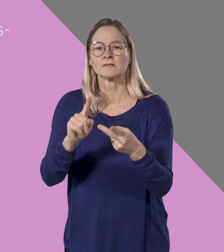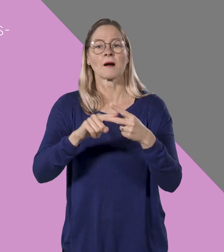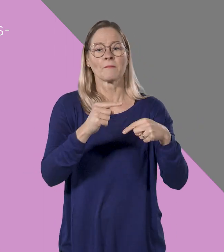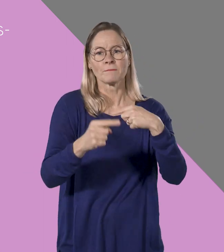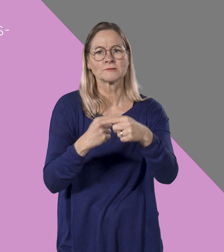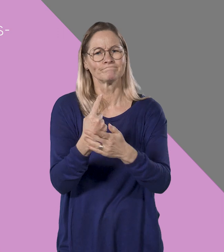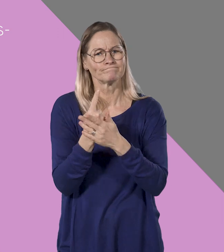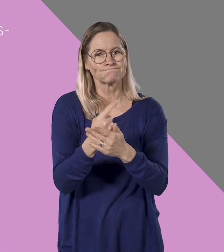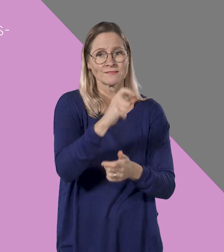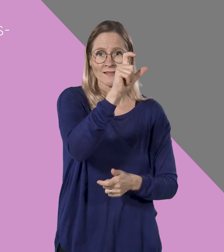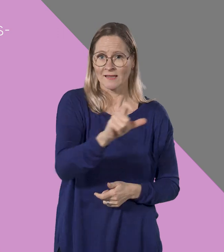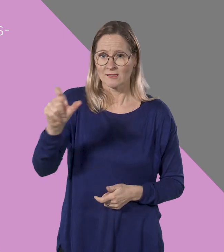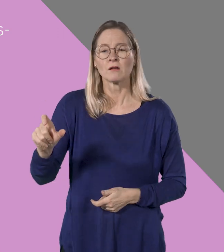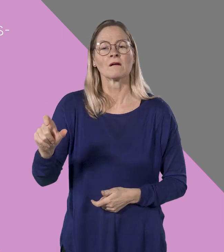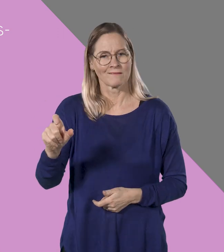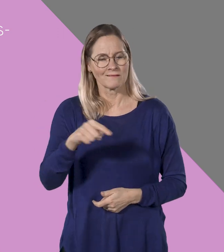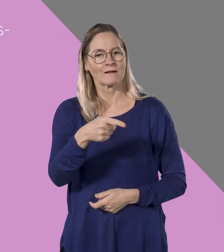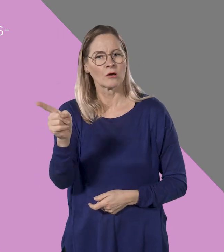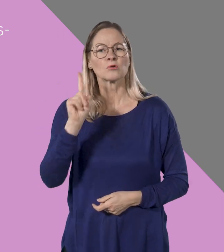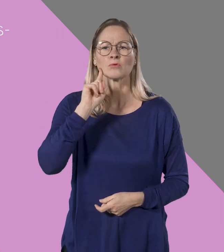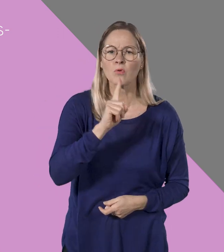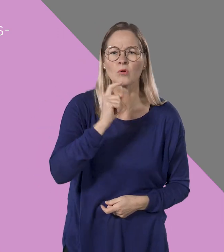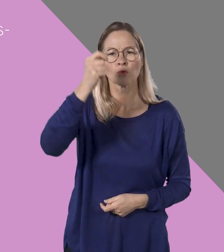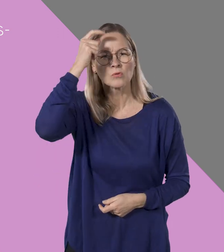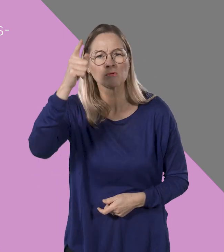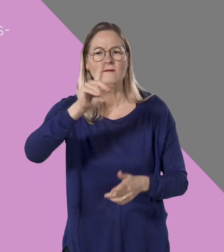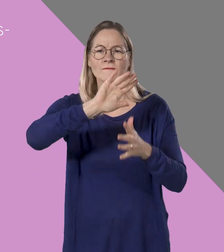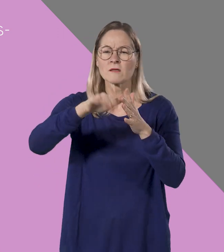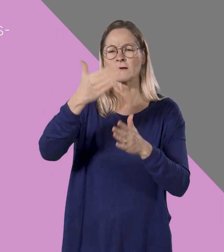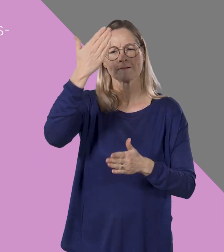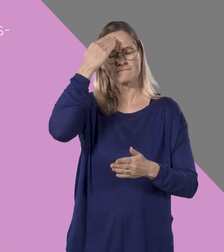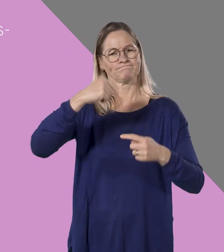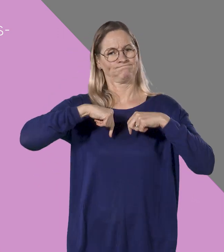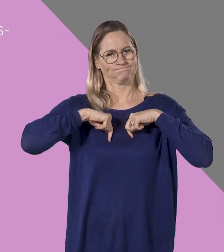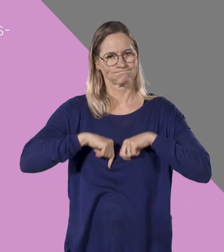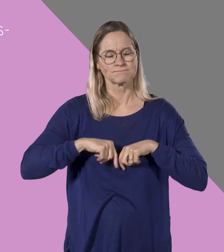ja prosessin avainhenkilöiden kuurojen kulttuurin ja viittomakielen tuntemus -